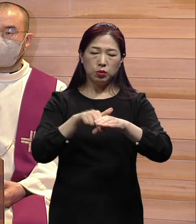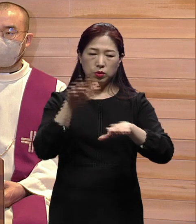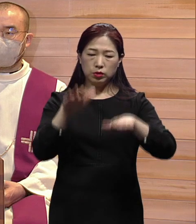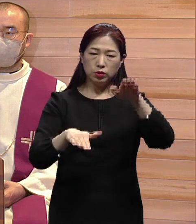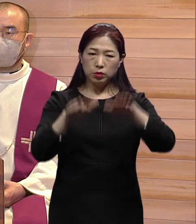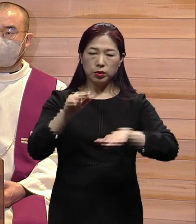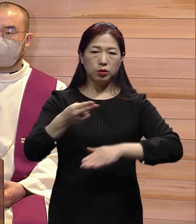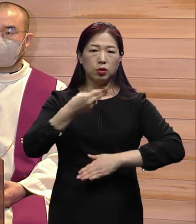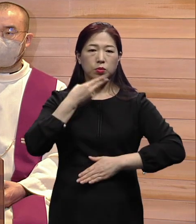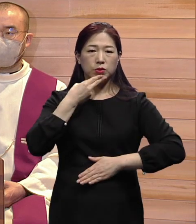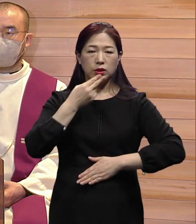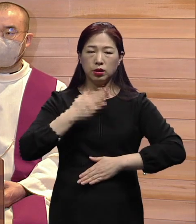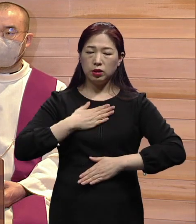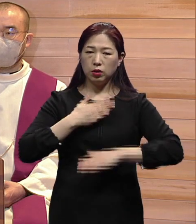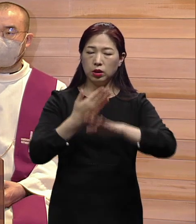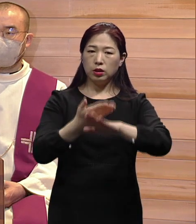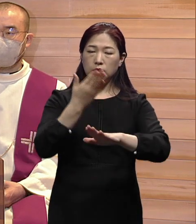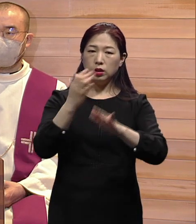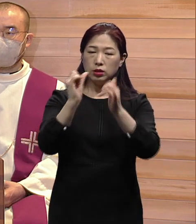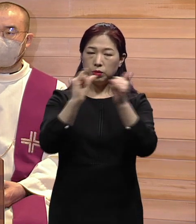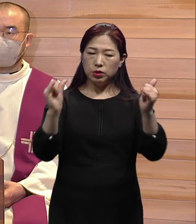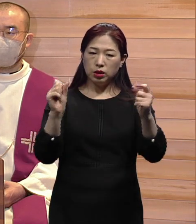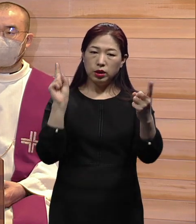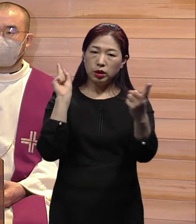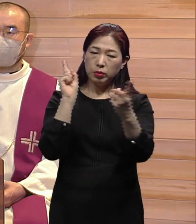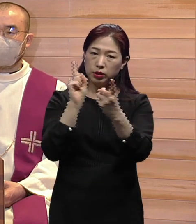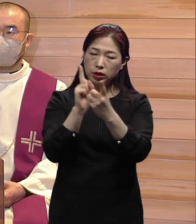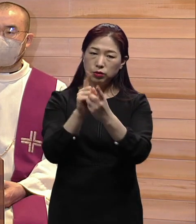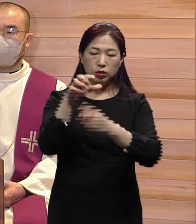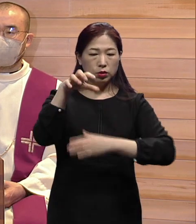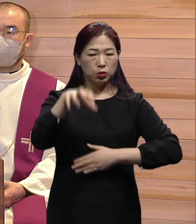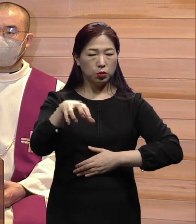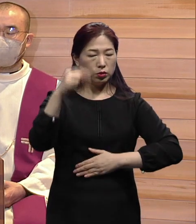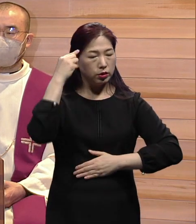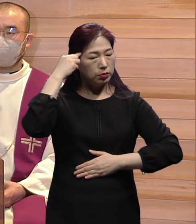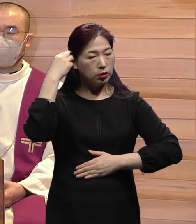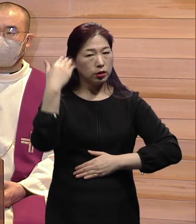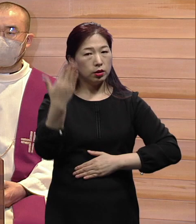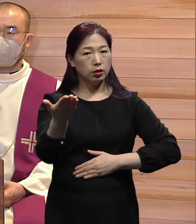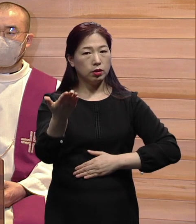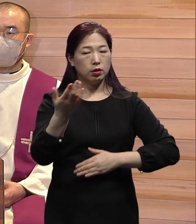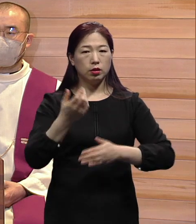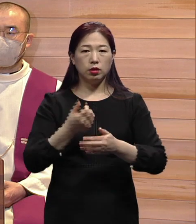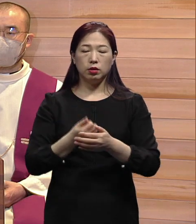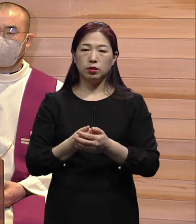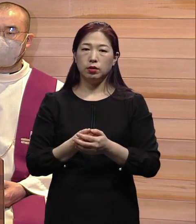나와 다른 이들이 드나들고 만날 수 있는 곳입니까?